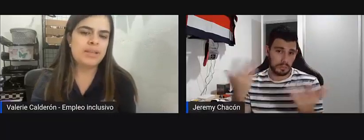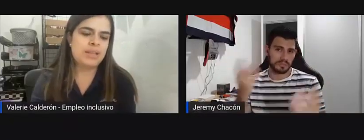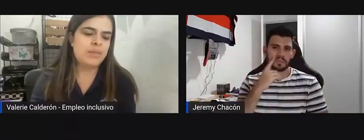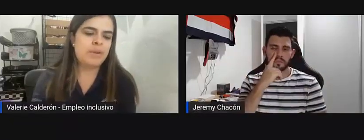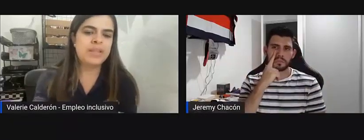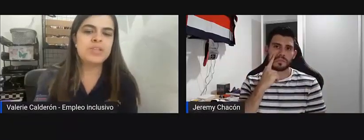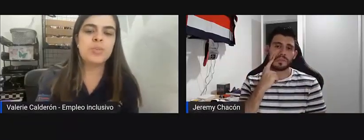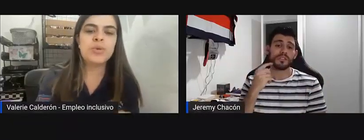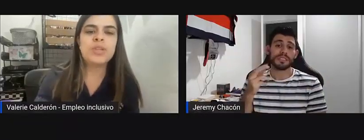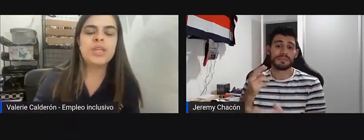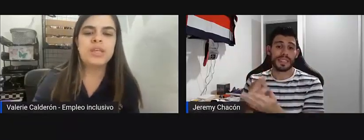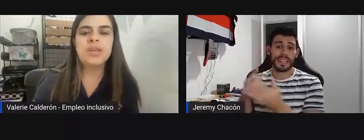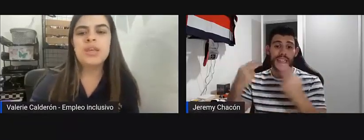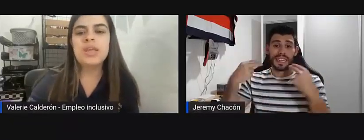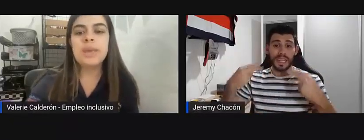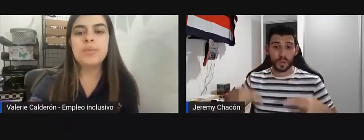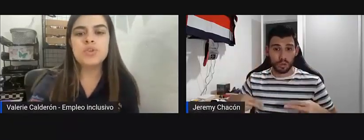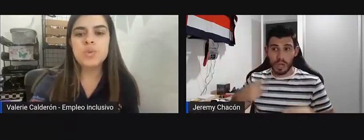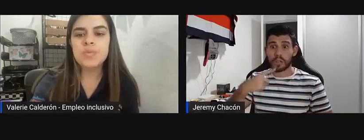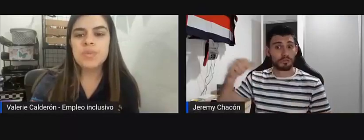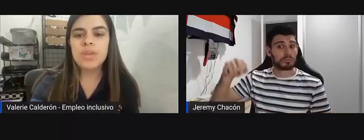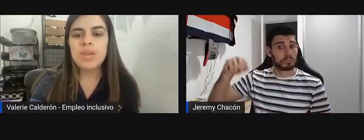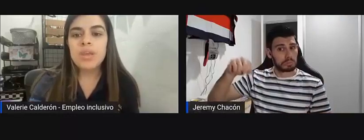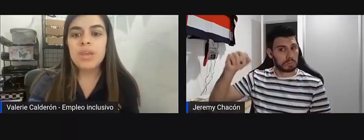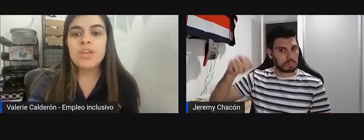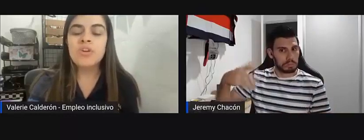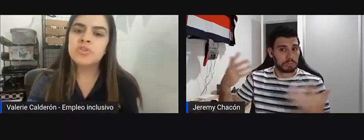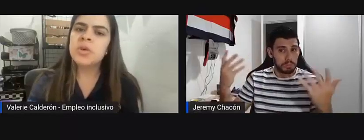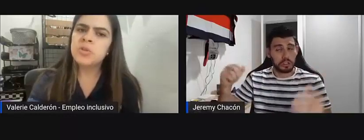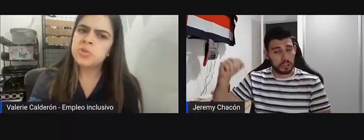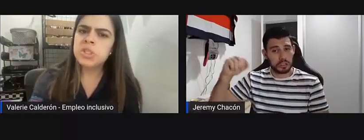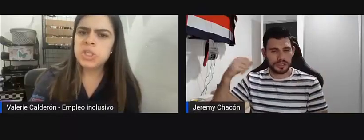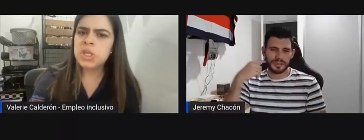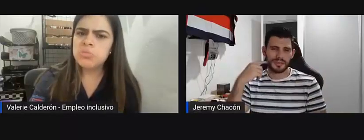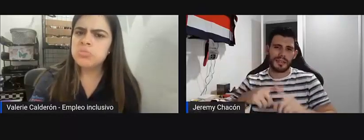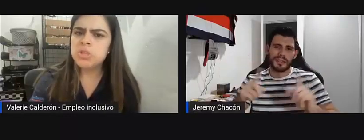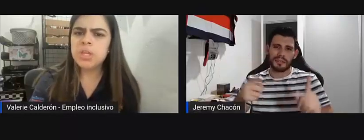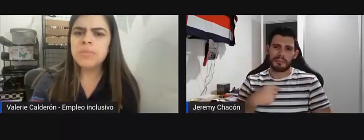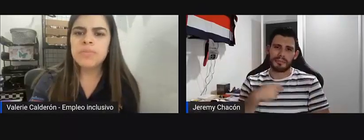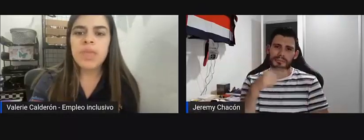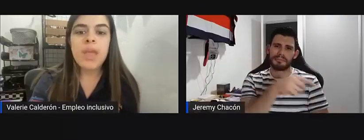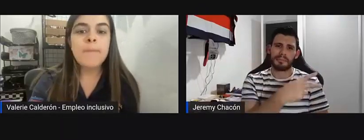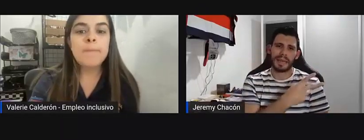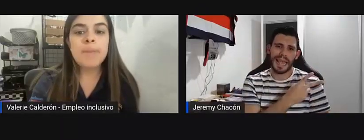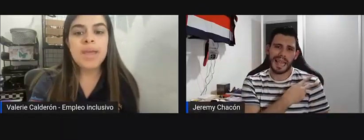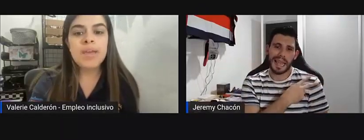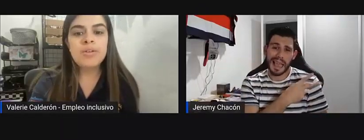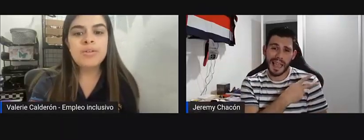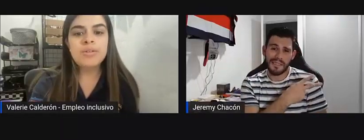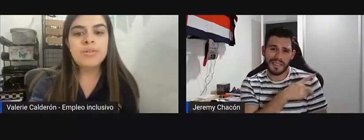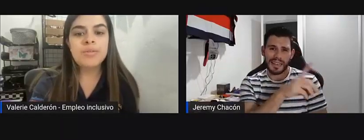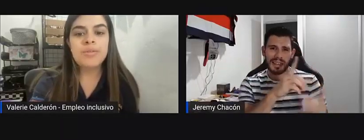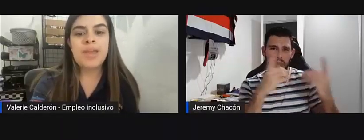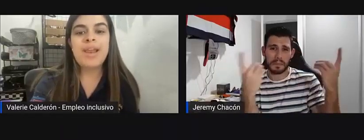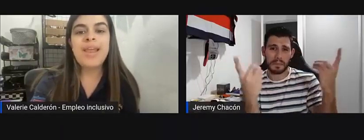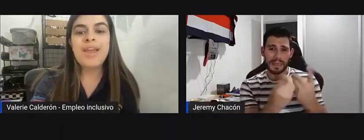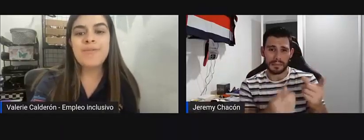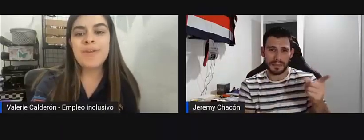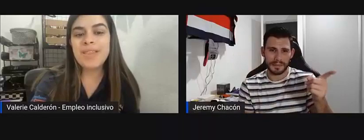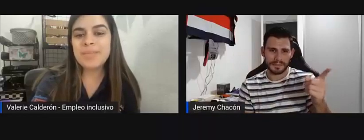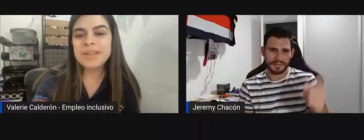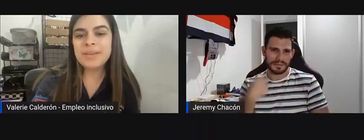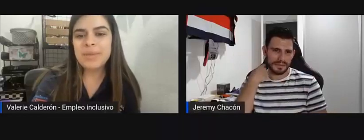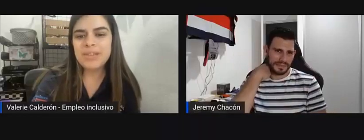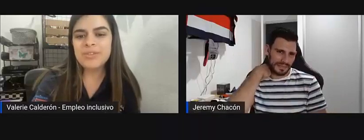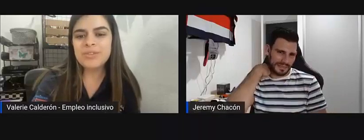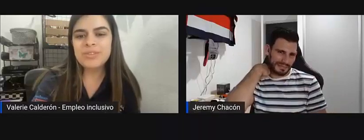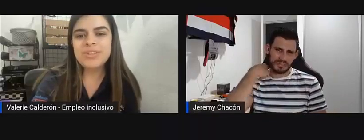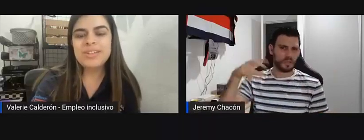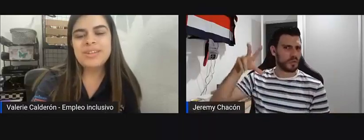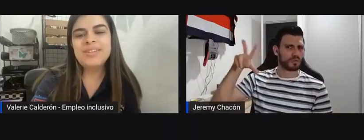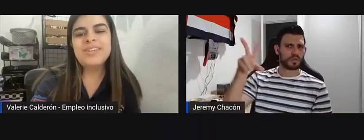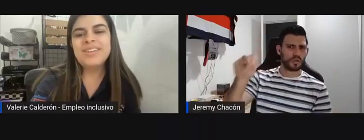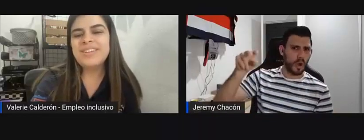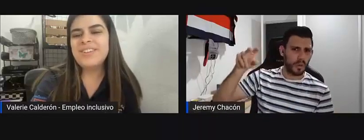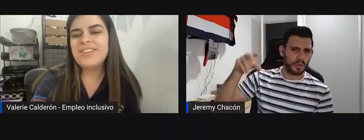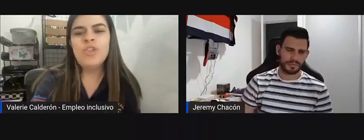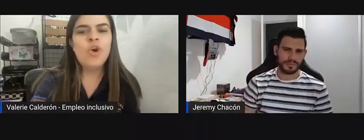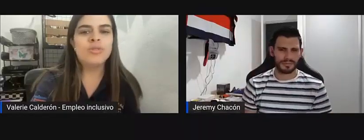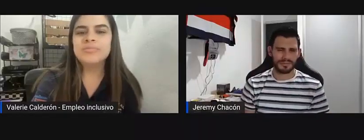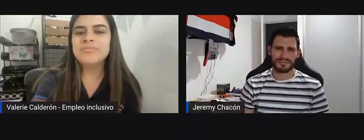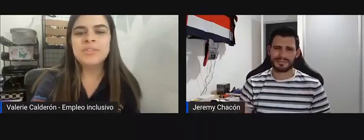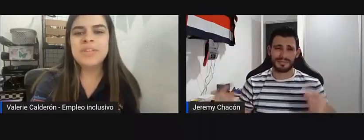la parte la parte de soporte y y apoyo y recursos humanos Sí sí pero el jefe del departamento no de